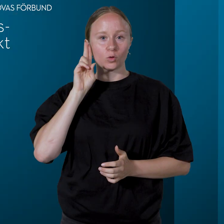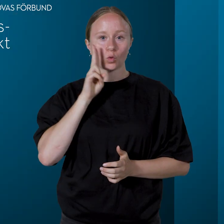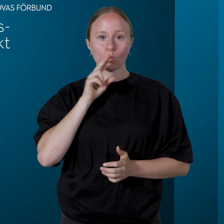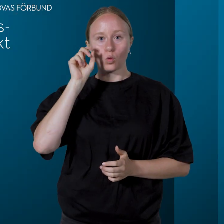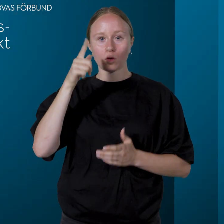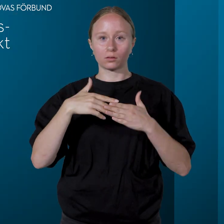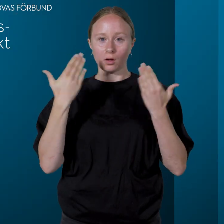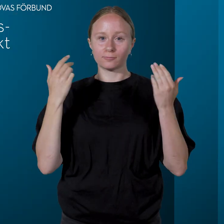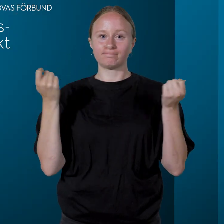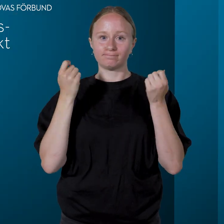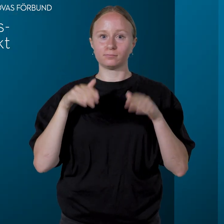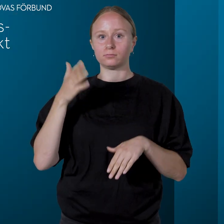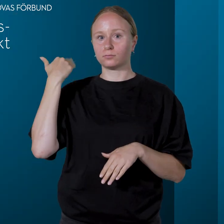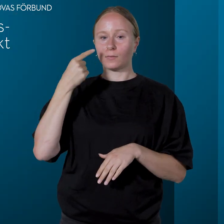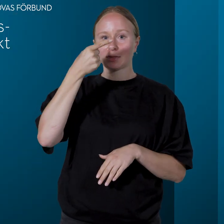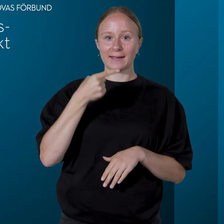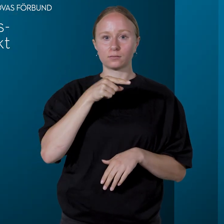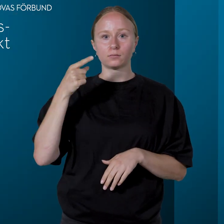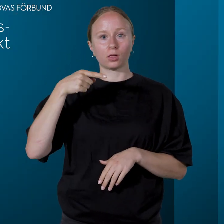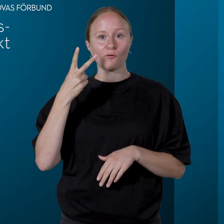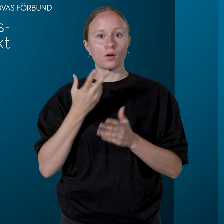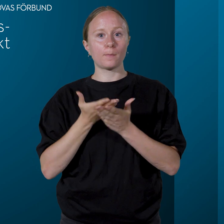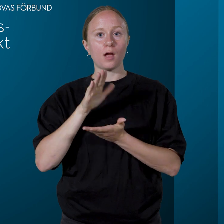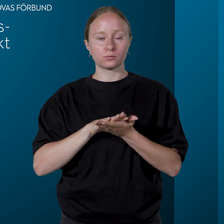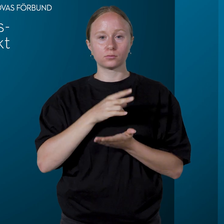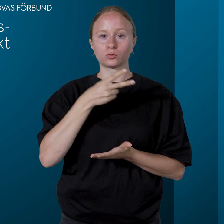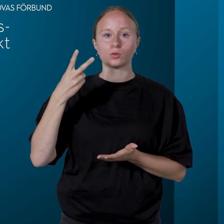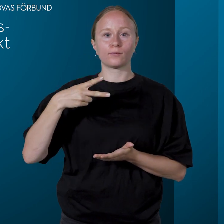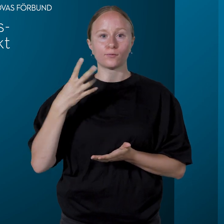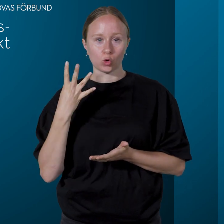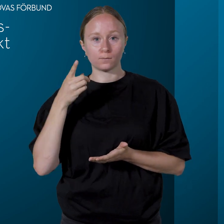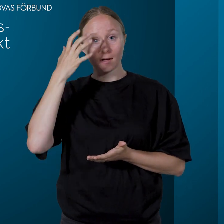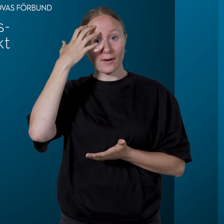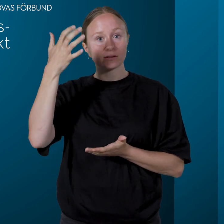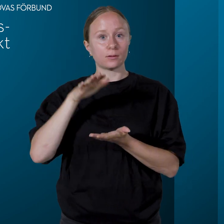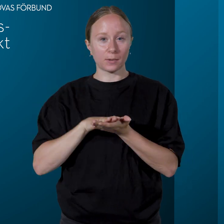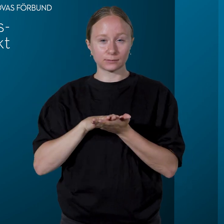Dövas nationella kulturdagar för firades den 10–12 maj 2024 i Helsingfors -